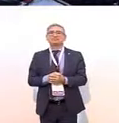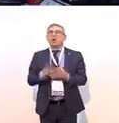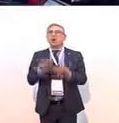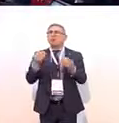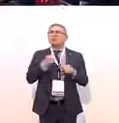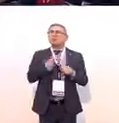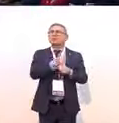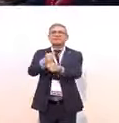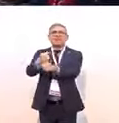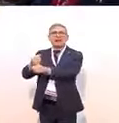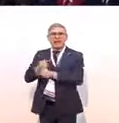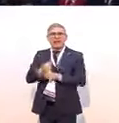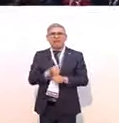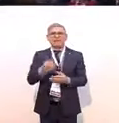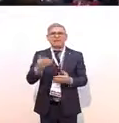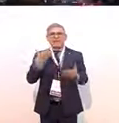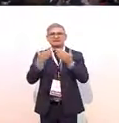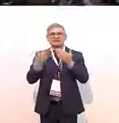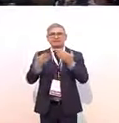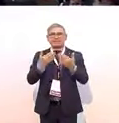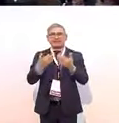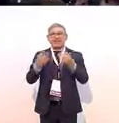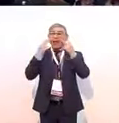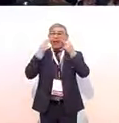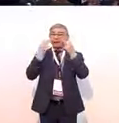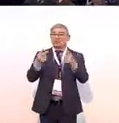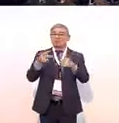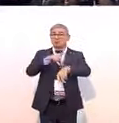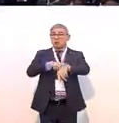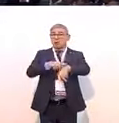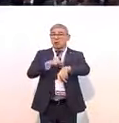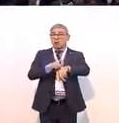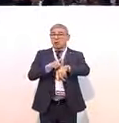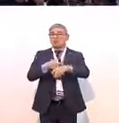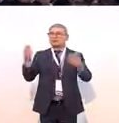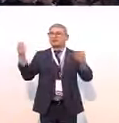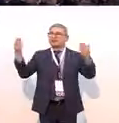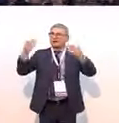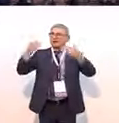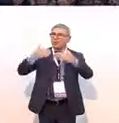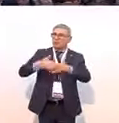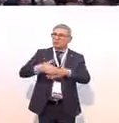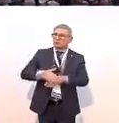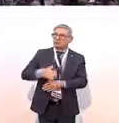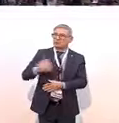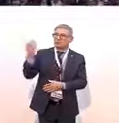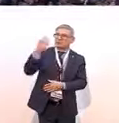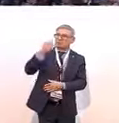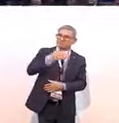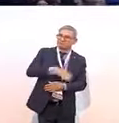all’assemblea hanno visto all’ora del tramonto. È un’immagine che probabilmente